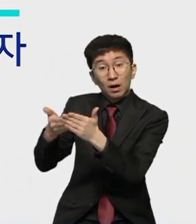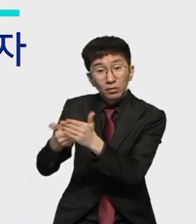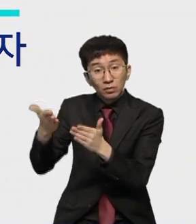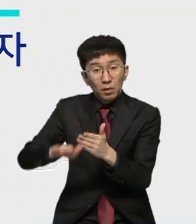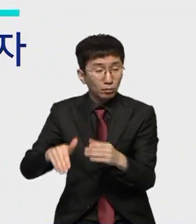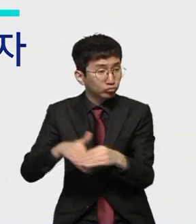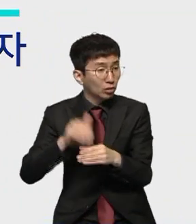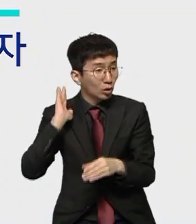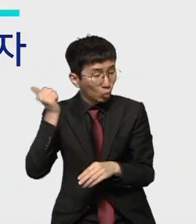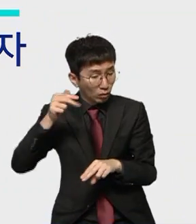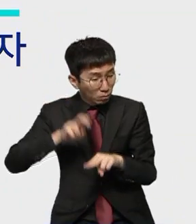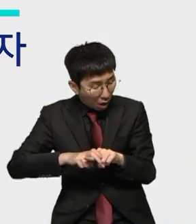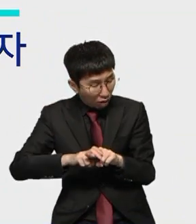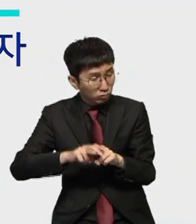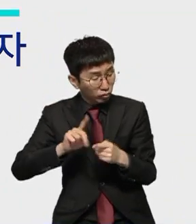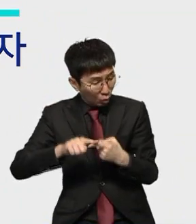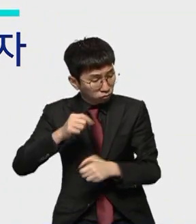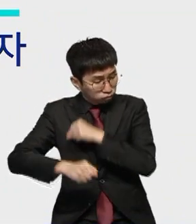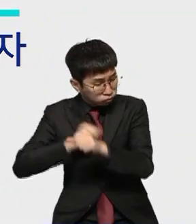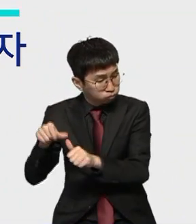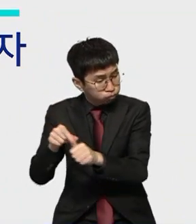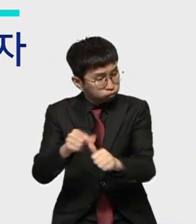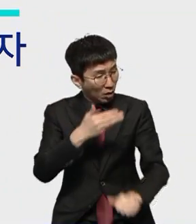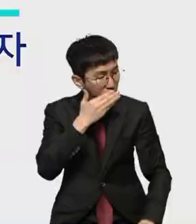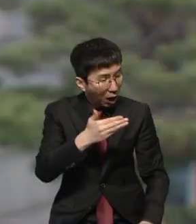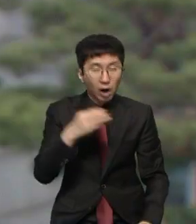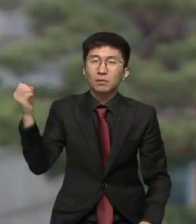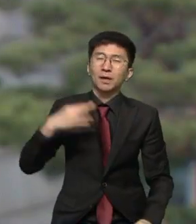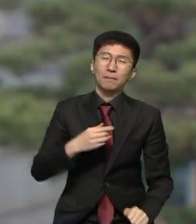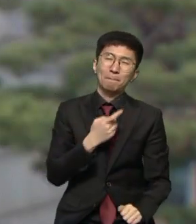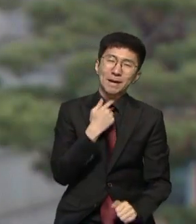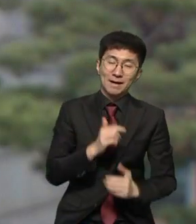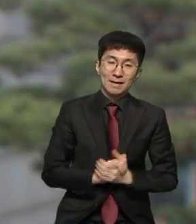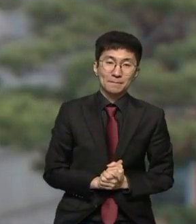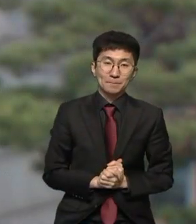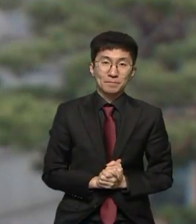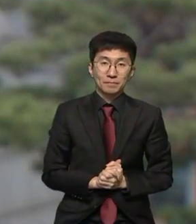당연하다고 맞받은 상황입니다. 역대 정권 교체기에 보였던 신구 권력 간